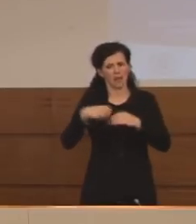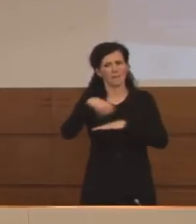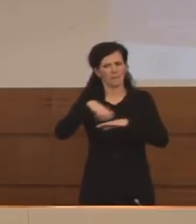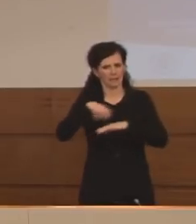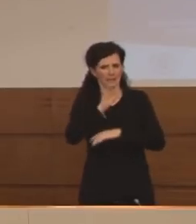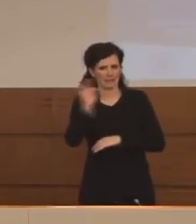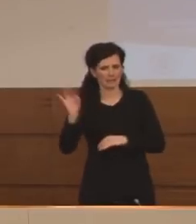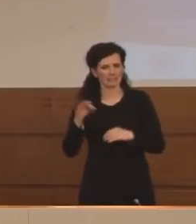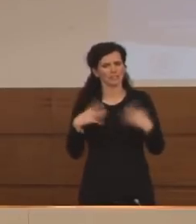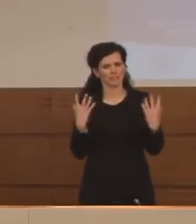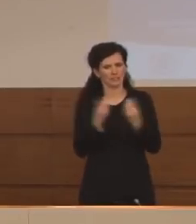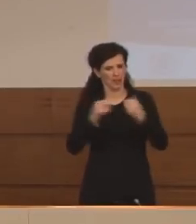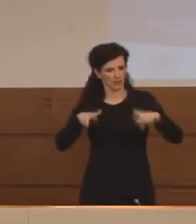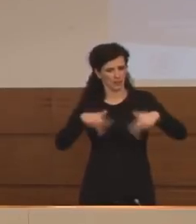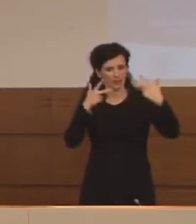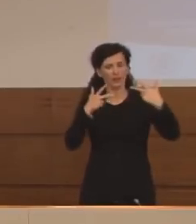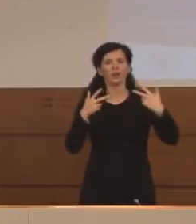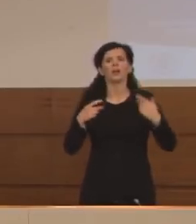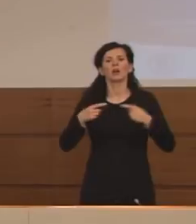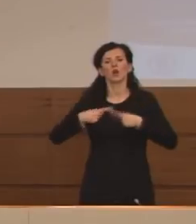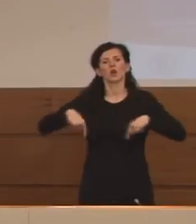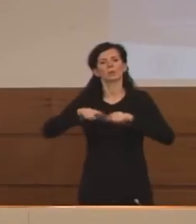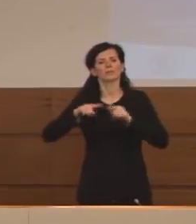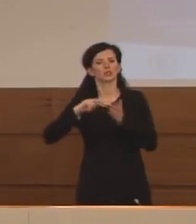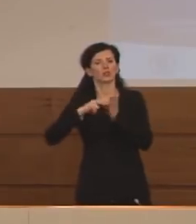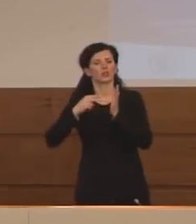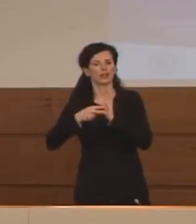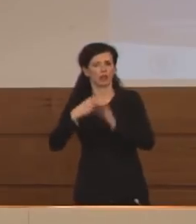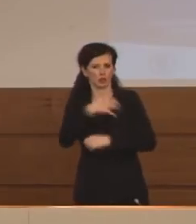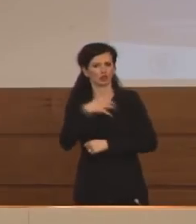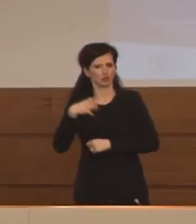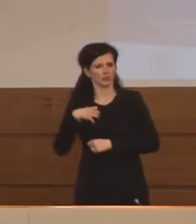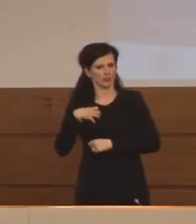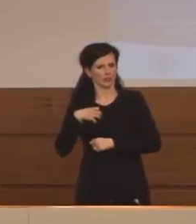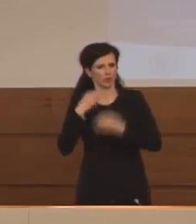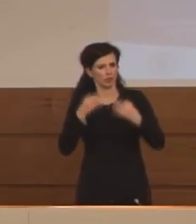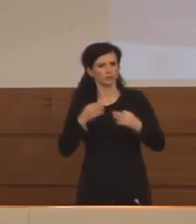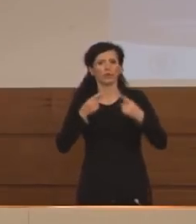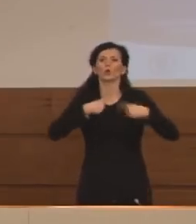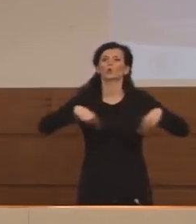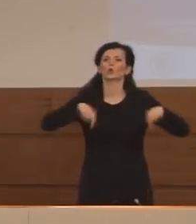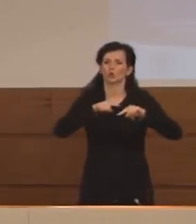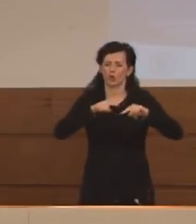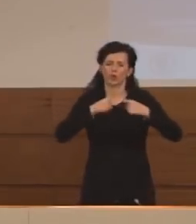hanno avuto con il Comitato Tecnico Scientifico. Una riunione interlocutoria.